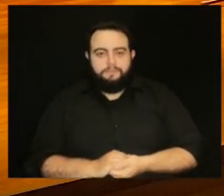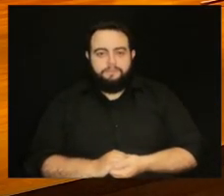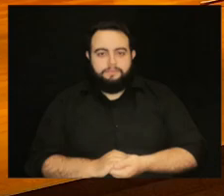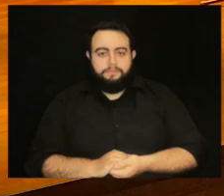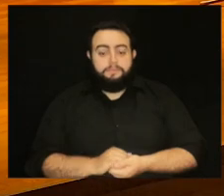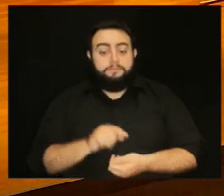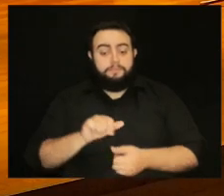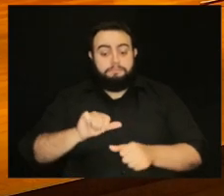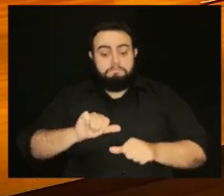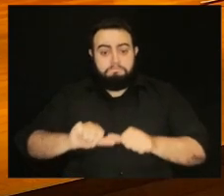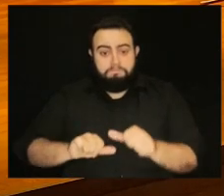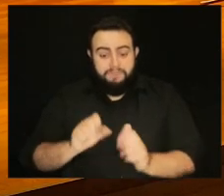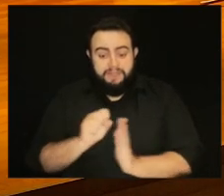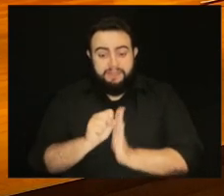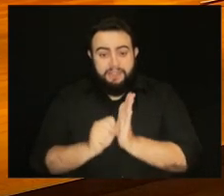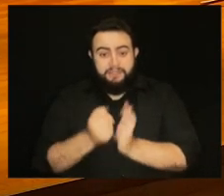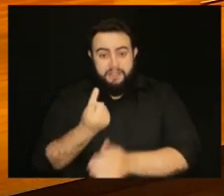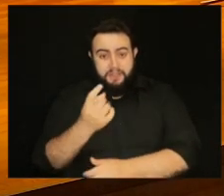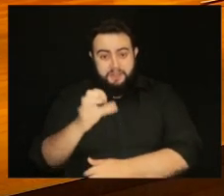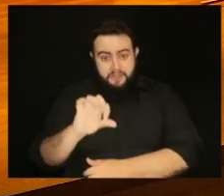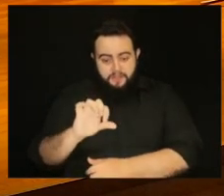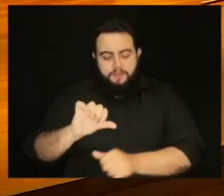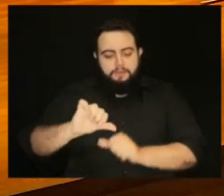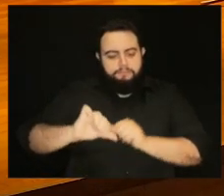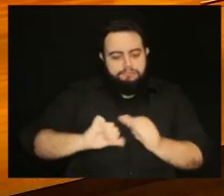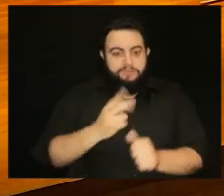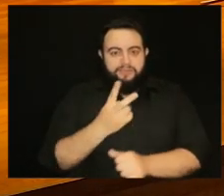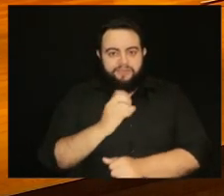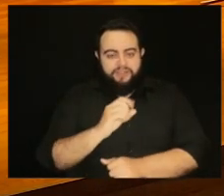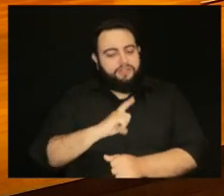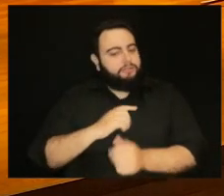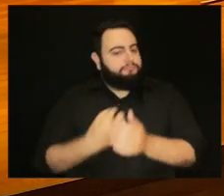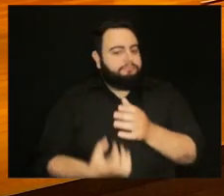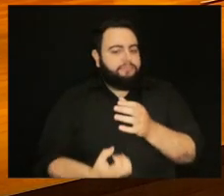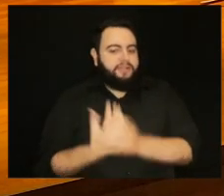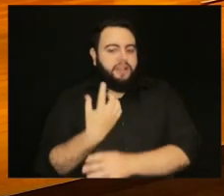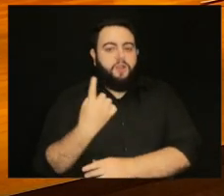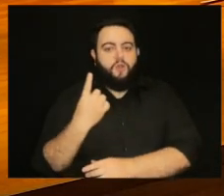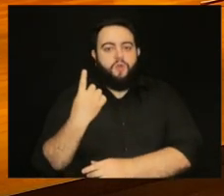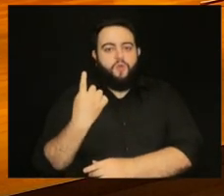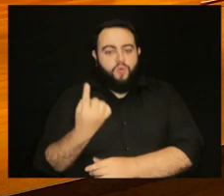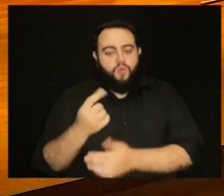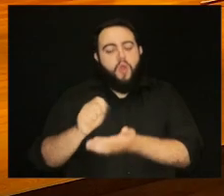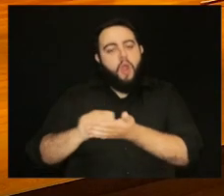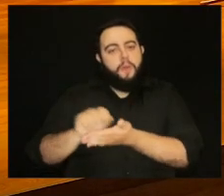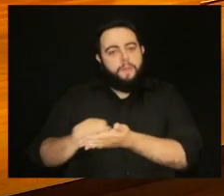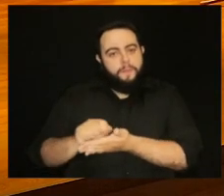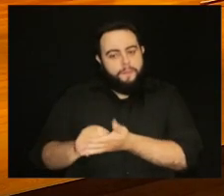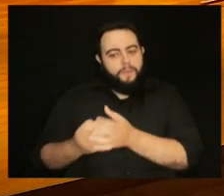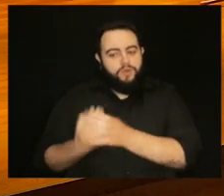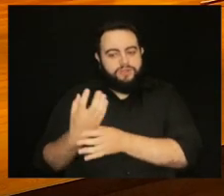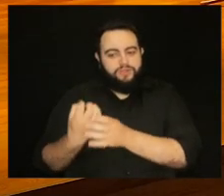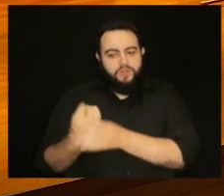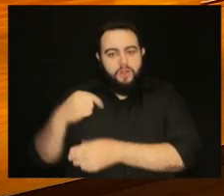virada de século XIX para século XX surge um compositor em Porto Alegre que a primeira música